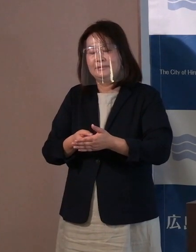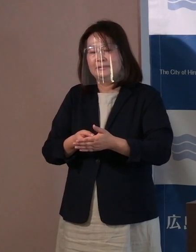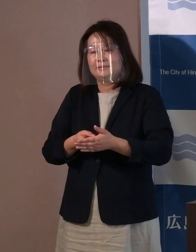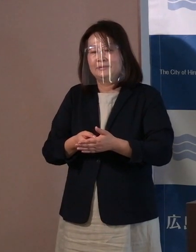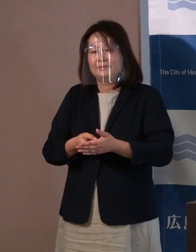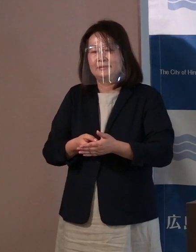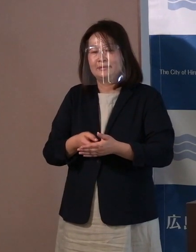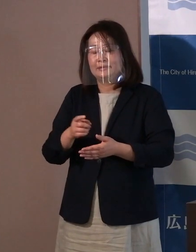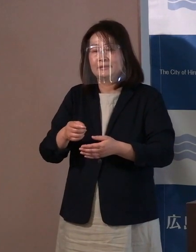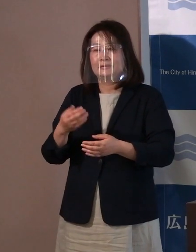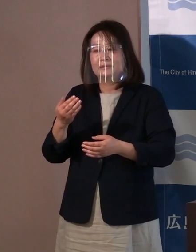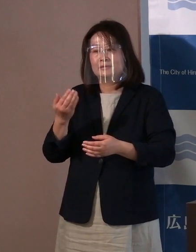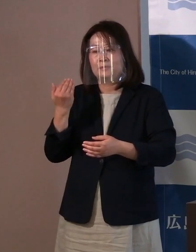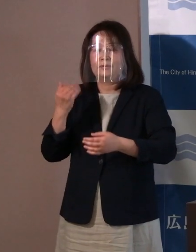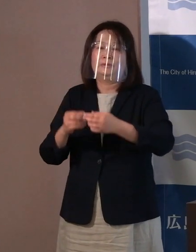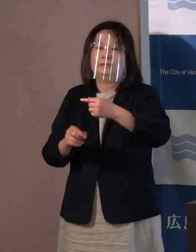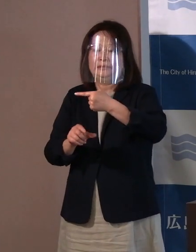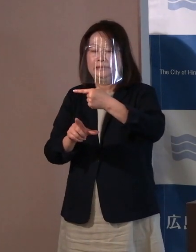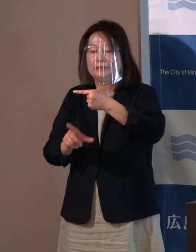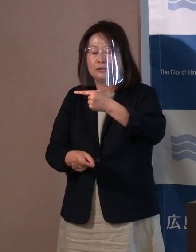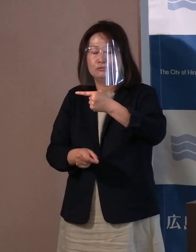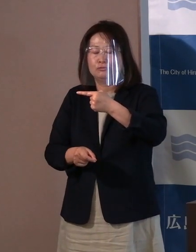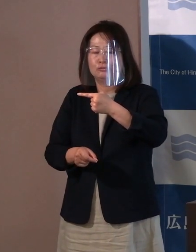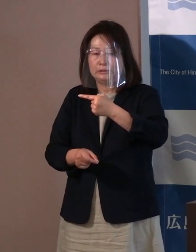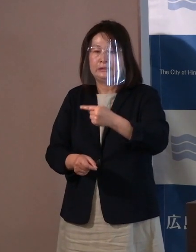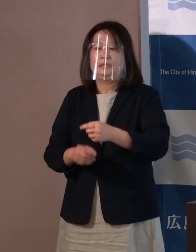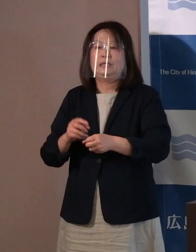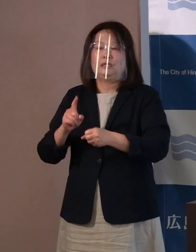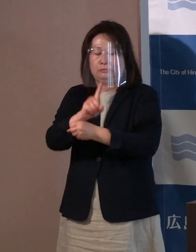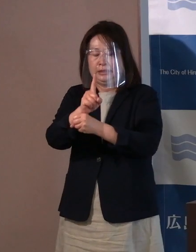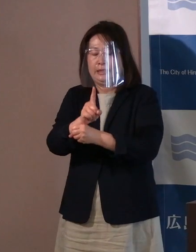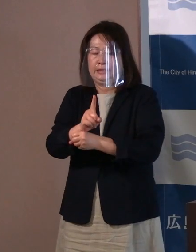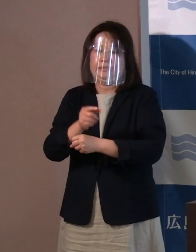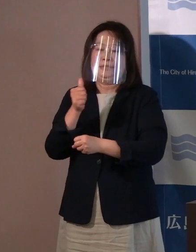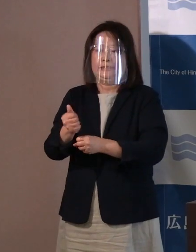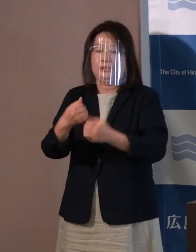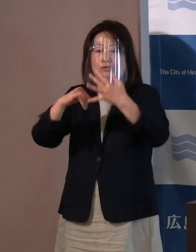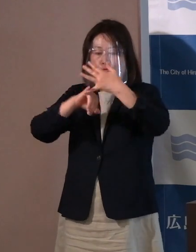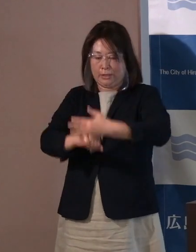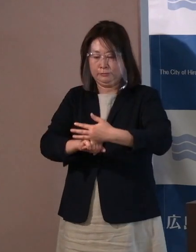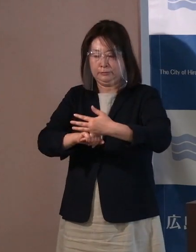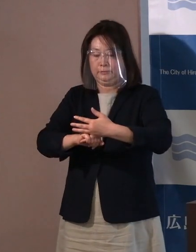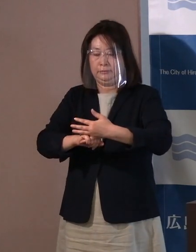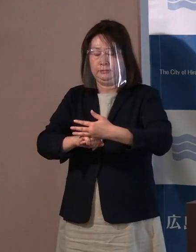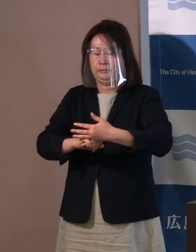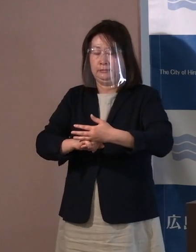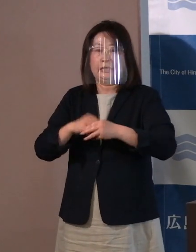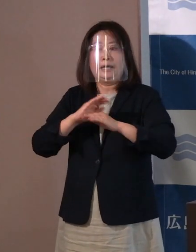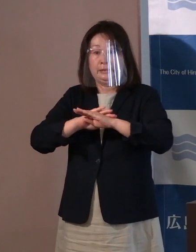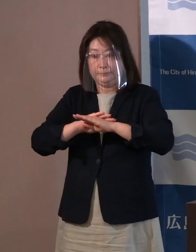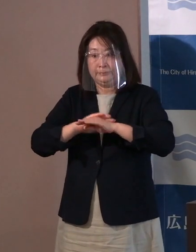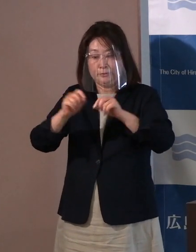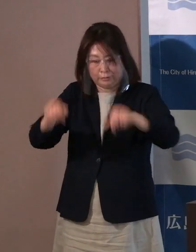この1月に 核兵器禁止条約が発効しましたけれども､